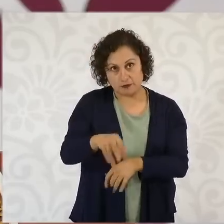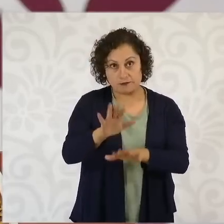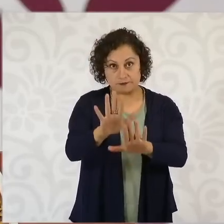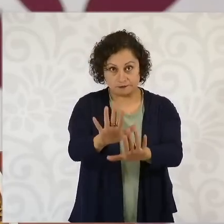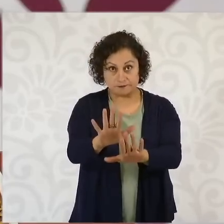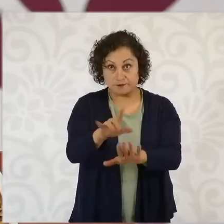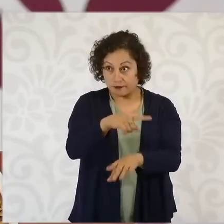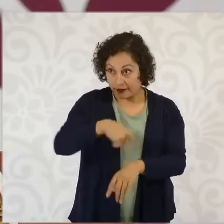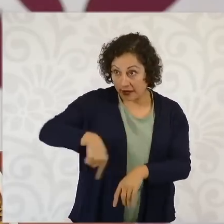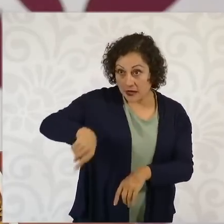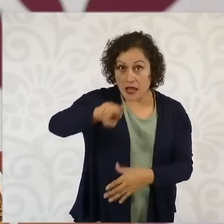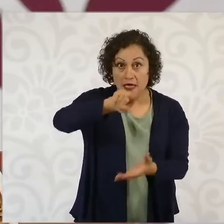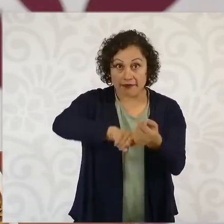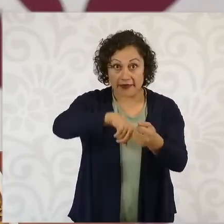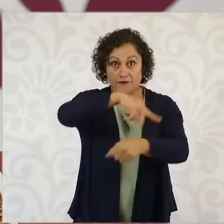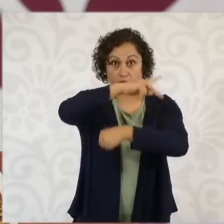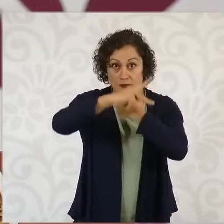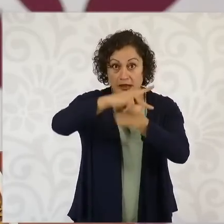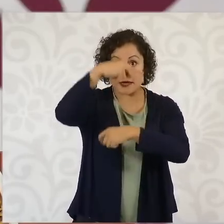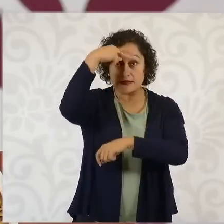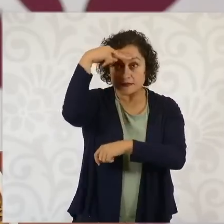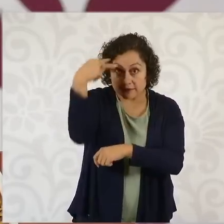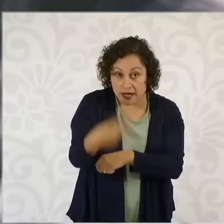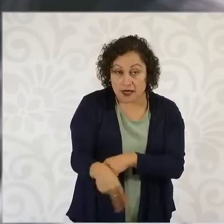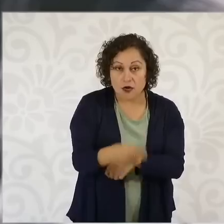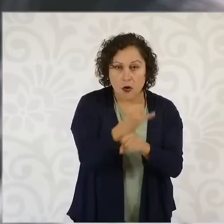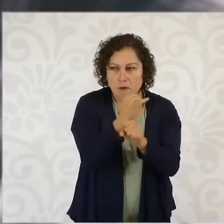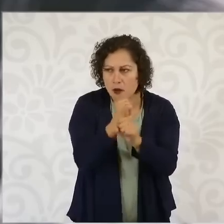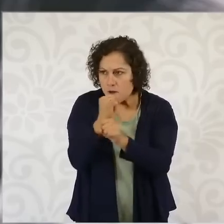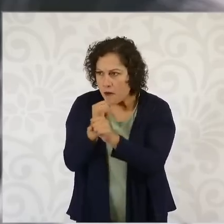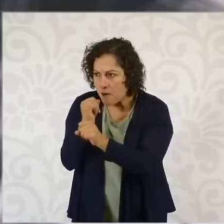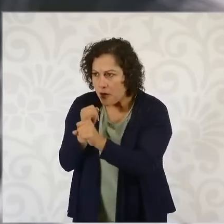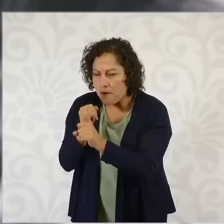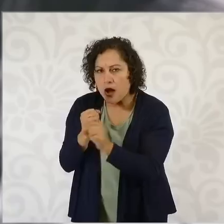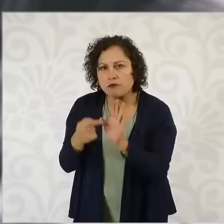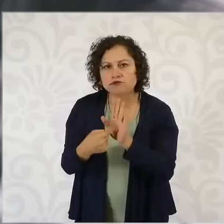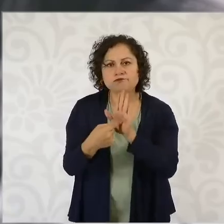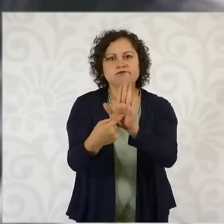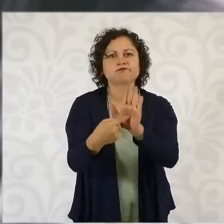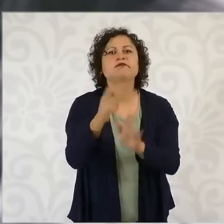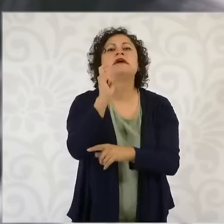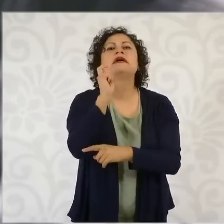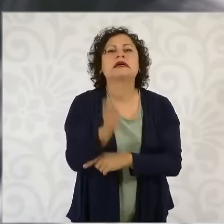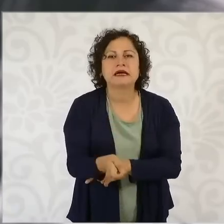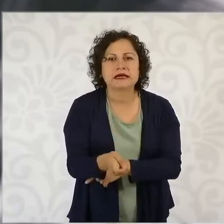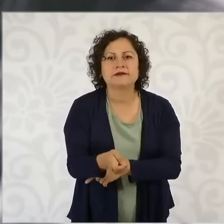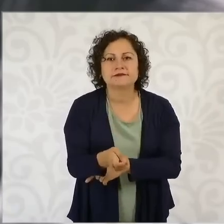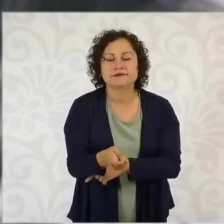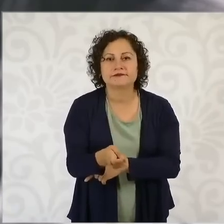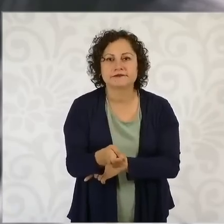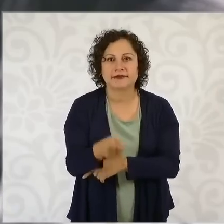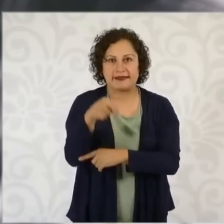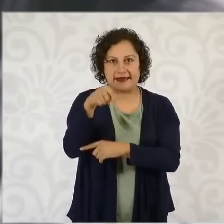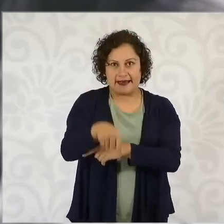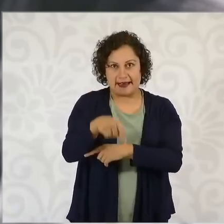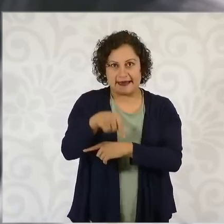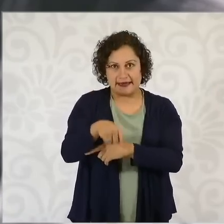inversión en México de una empresa estadounidense genera el triple de empleos en Estados Unidos por